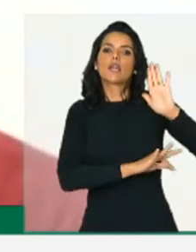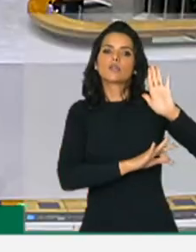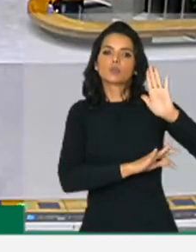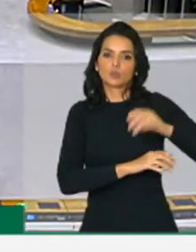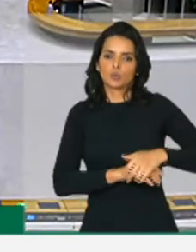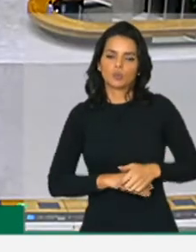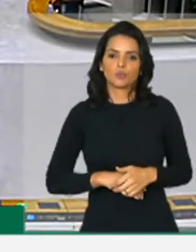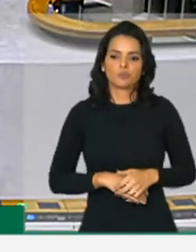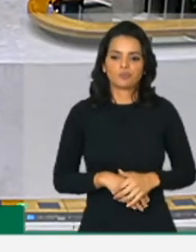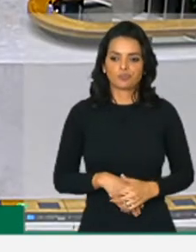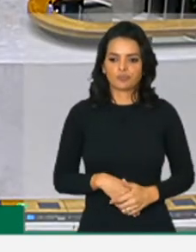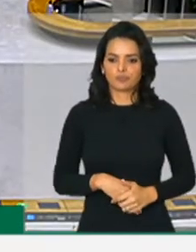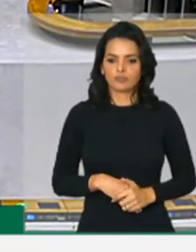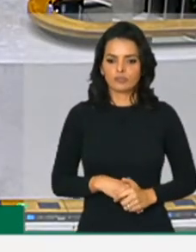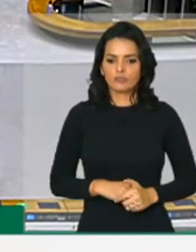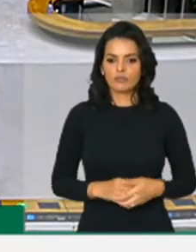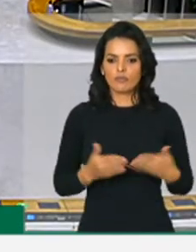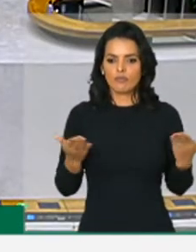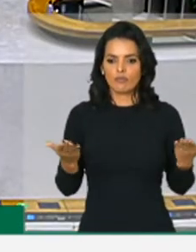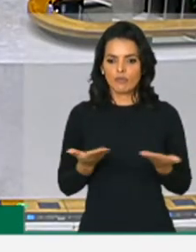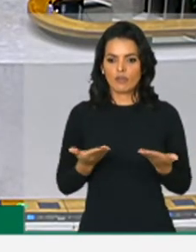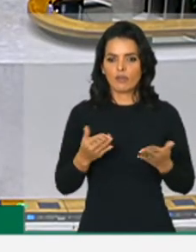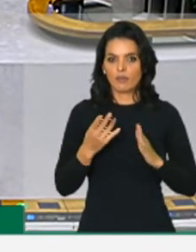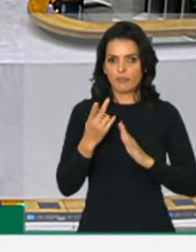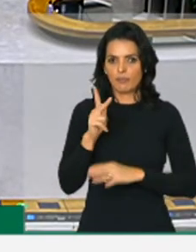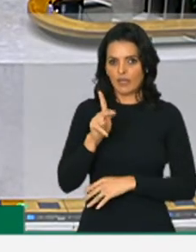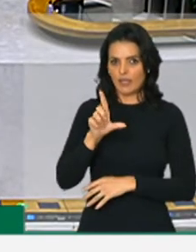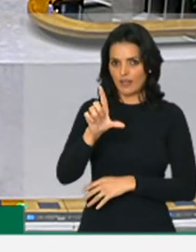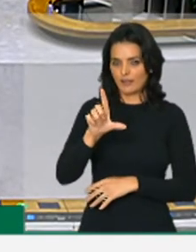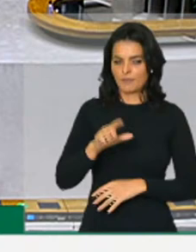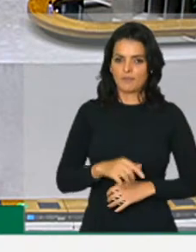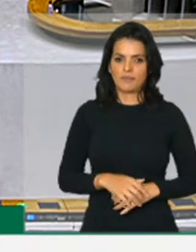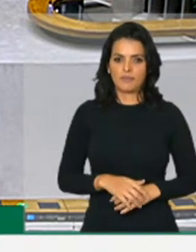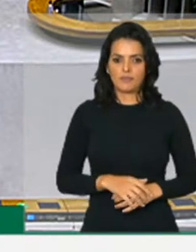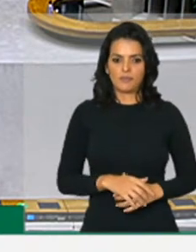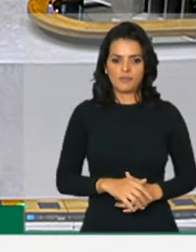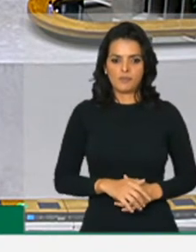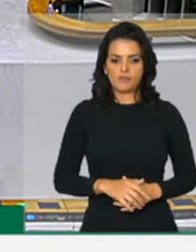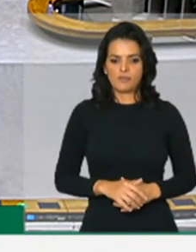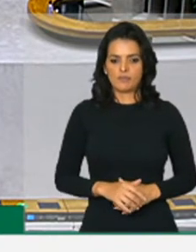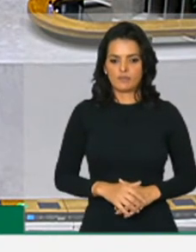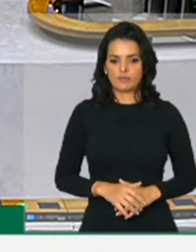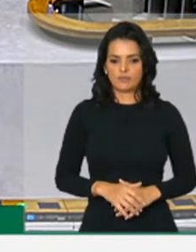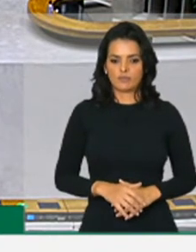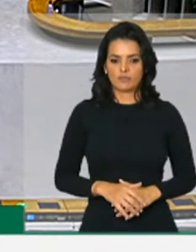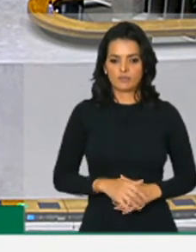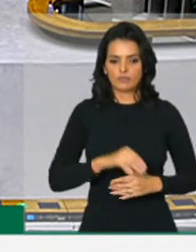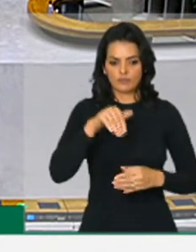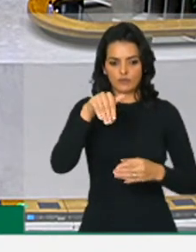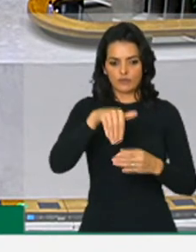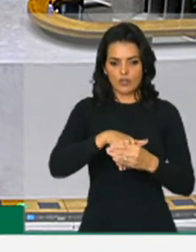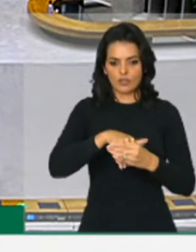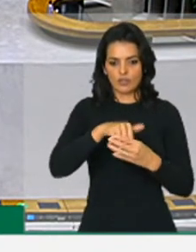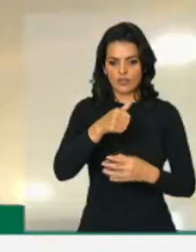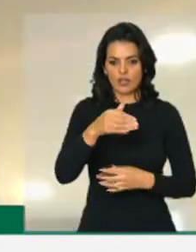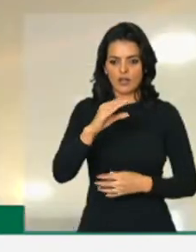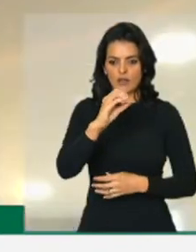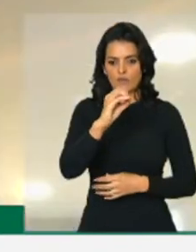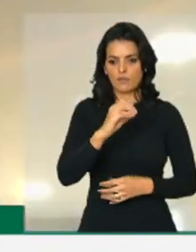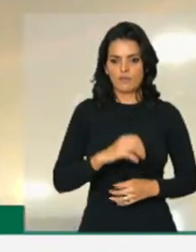ORIENTA O PROGRESSISTAS? -- [DEPUTADO]: PROGRESSISTAS VOTA NÃO, SENHOR PRESIDENTE. [PRESIDENTE]: NÃO PROGRESSISTAS COMO ORIENTA O PSD? -- [DEPUTADO]: SENHOR